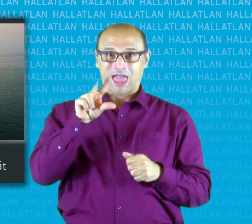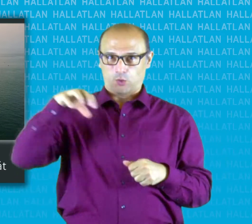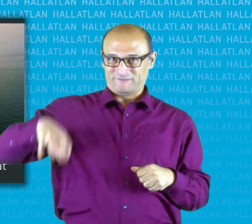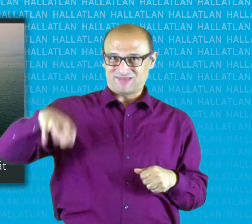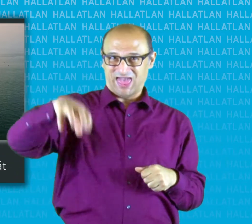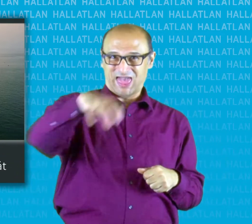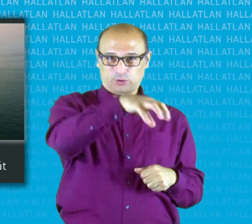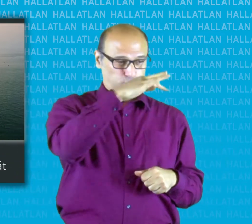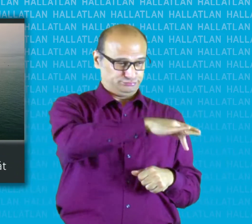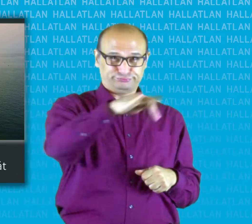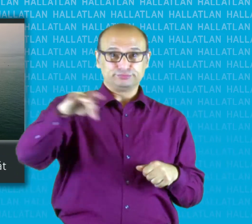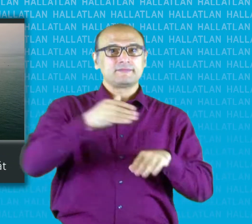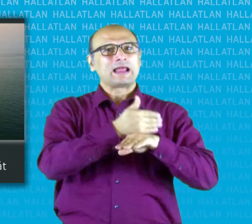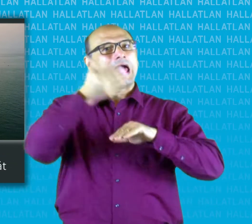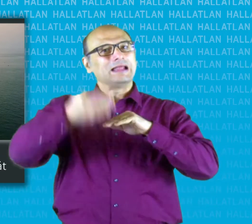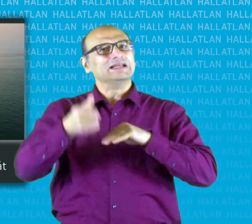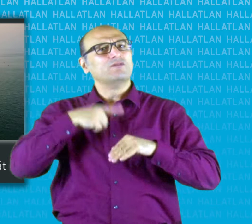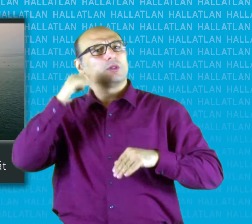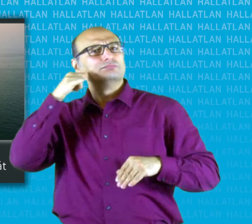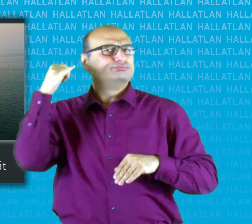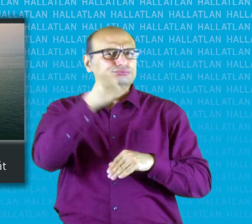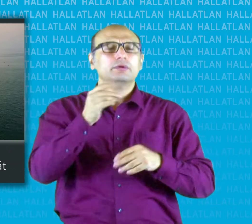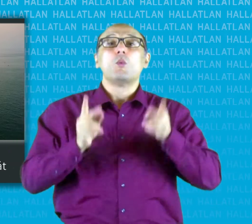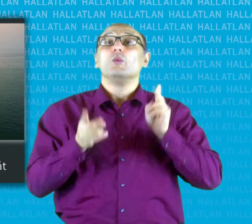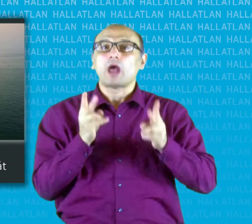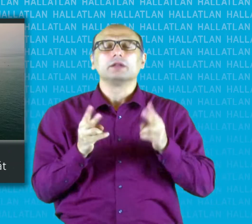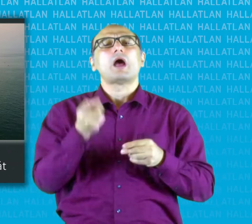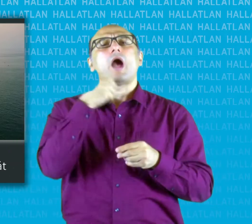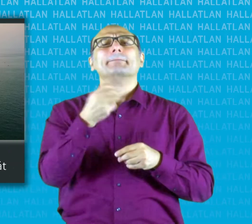A három metropolisz közötti utazási idő így egy órára csökken, ami komoly előrelépés